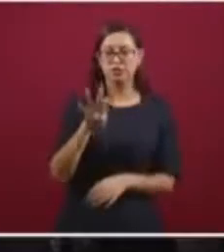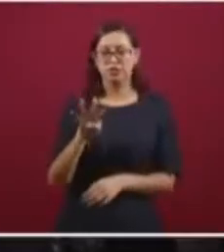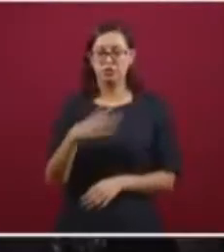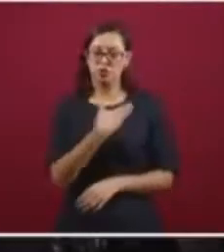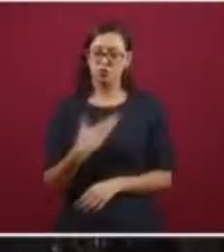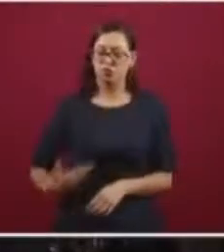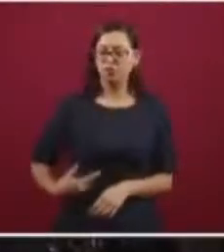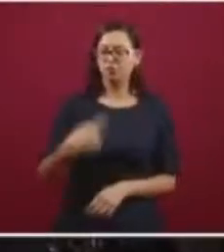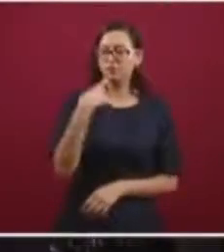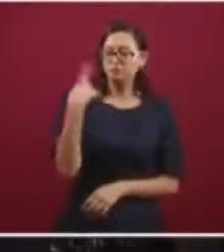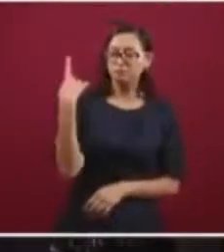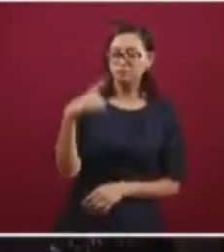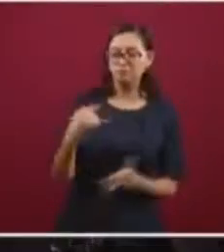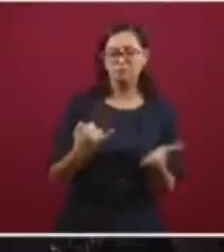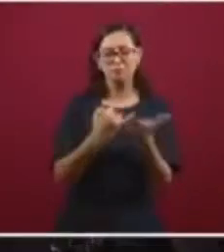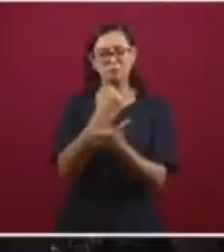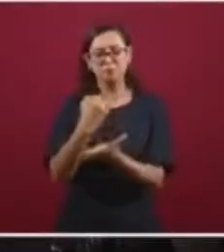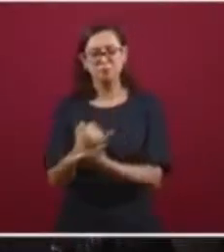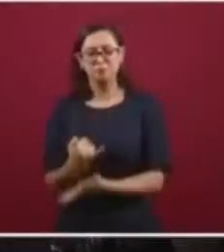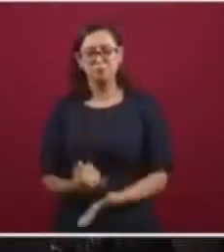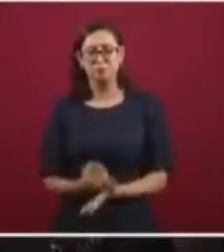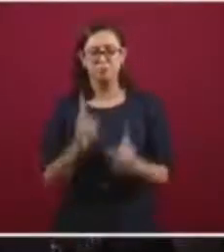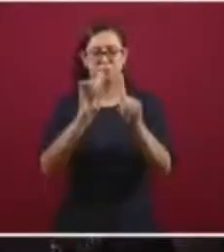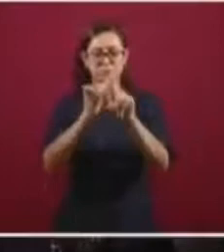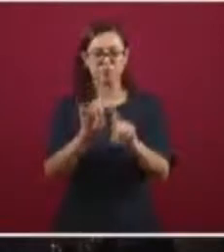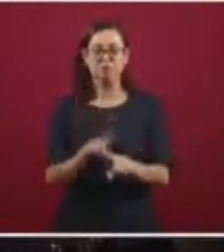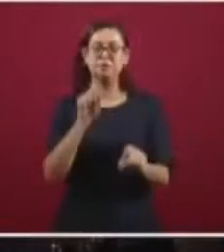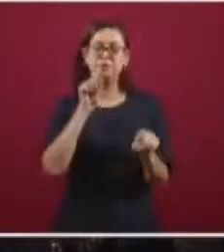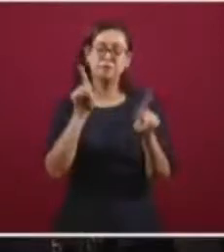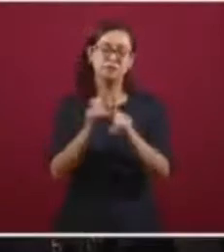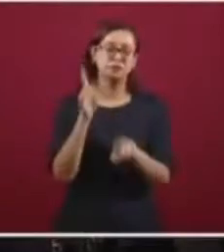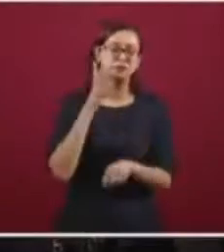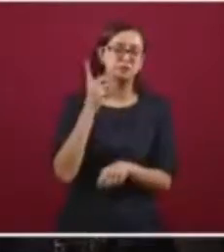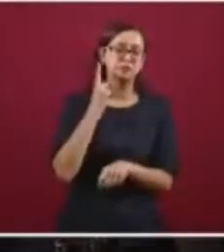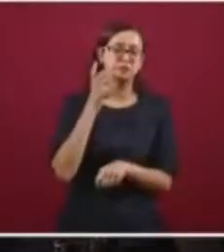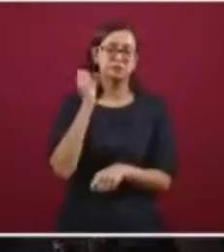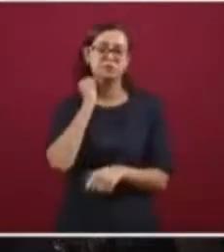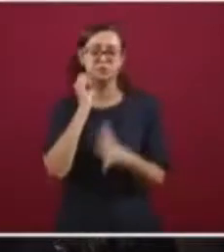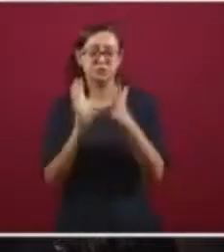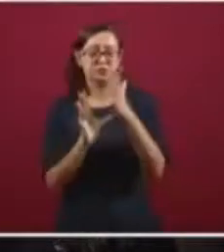derogan diversas disposiciones de la Constitución Política de los Estados Unidos Mexicanos,